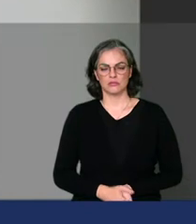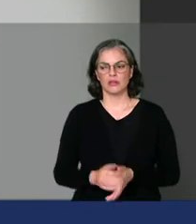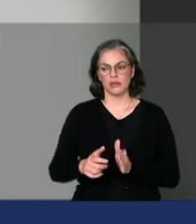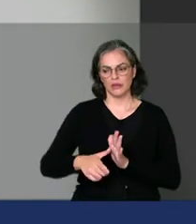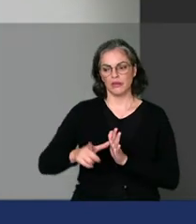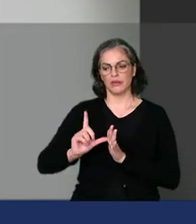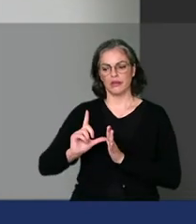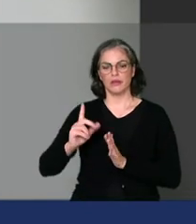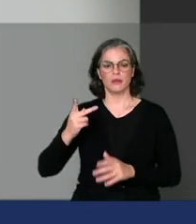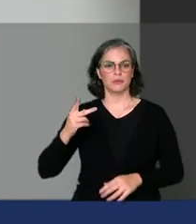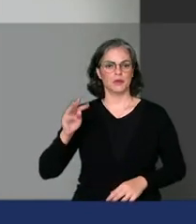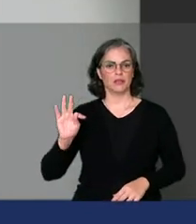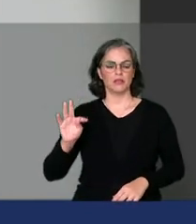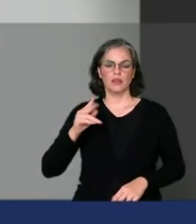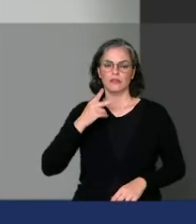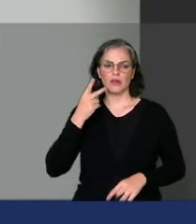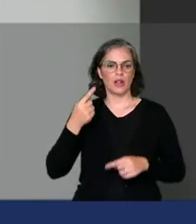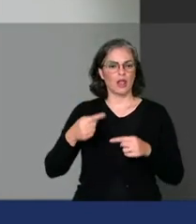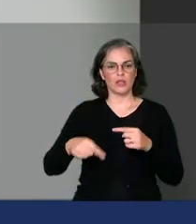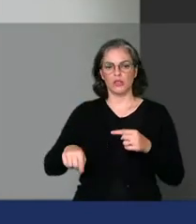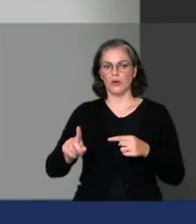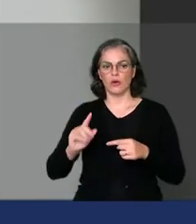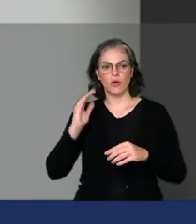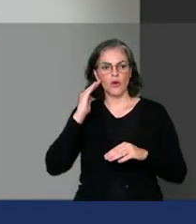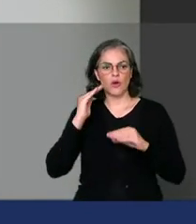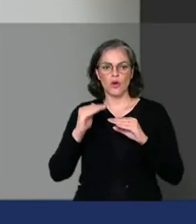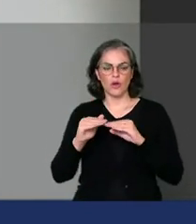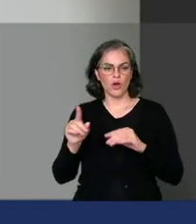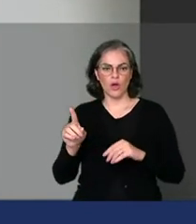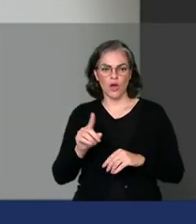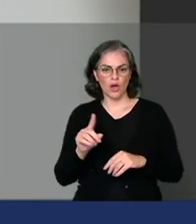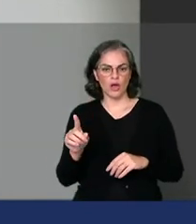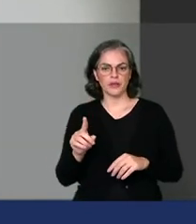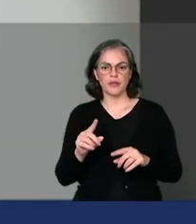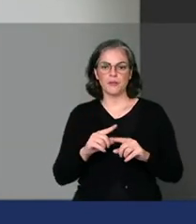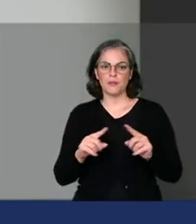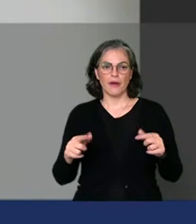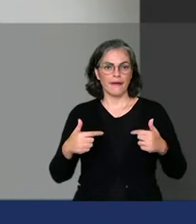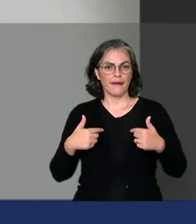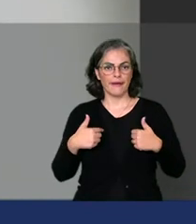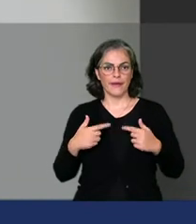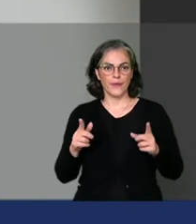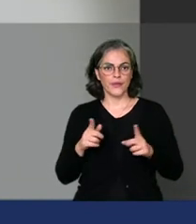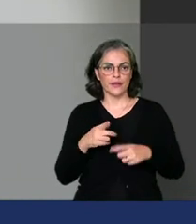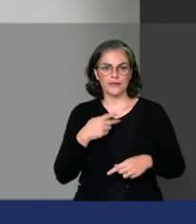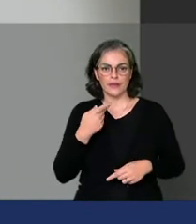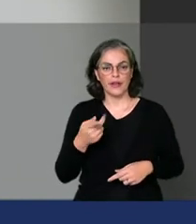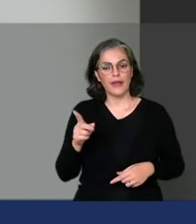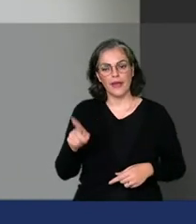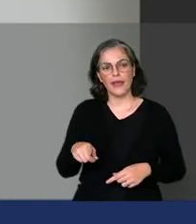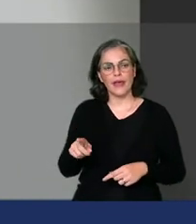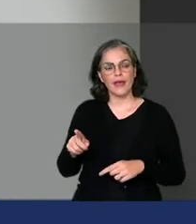REPRESENTANTE DO PT, QUE DISCORDOU DE QUE O DINHEIRO É MELHOR APLICÁVEL NA INICIATIVA PRIVADA, ISSO NÃO SOU EU, SÃO OS DADOS QUE